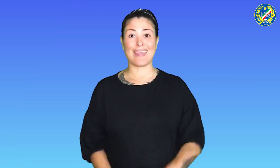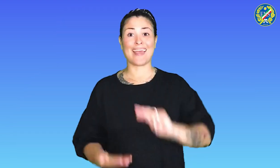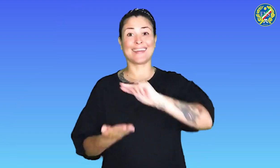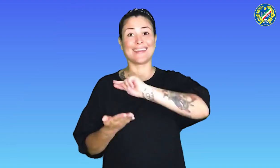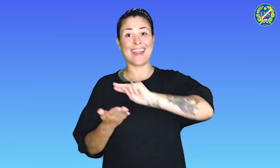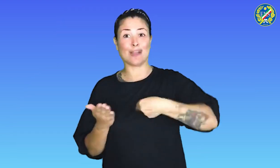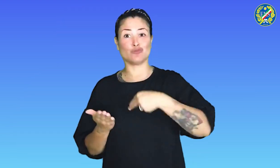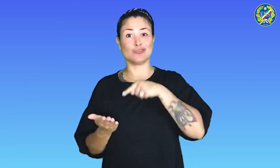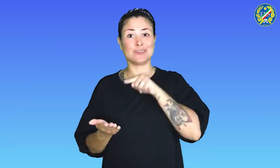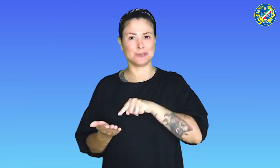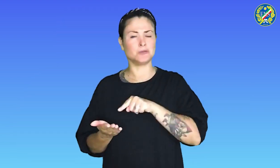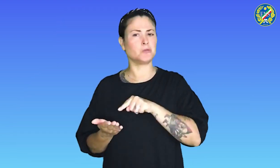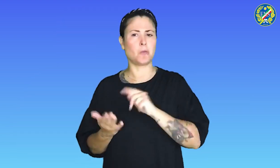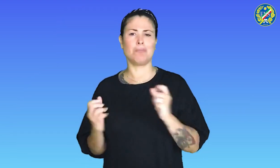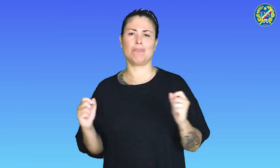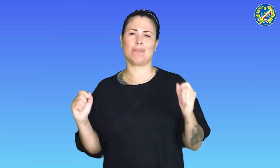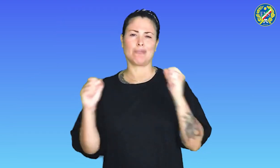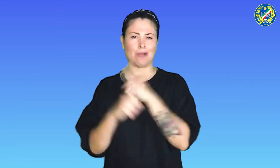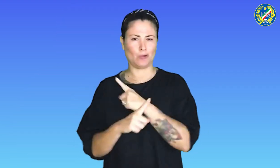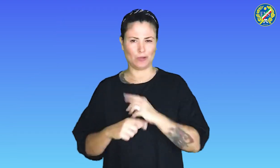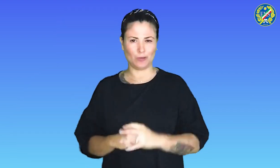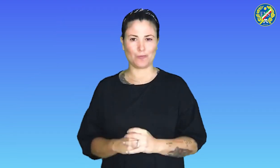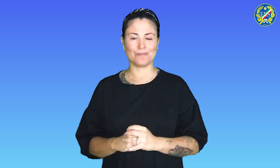Sia la registrazione che il servizio sono completamente gratuiti.